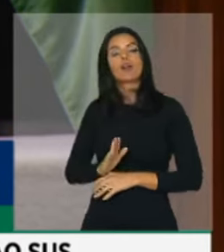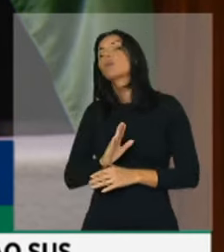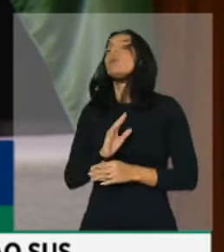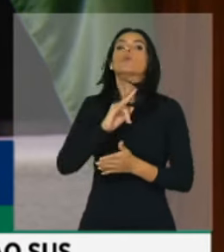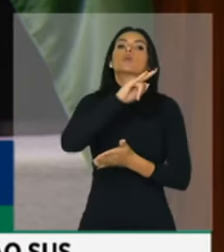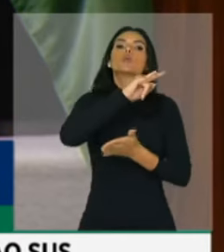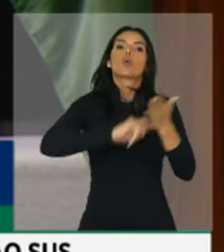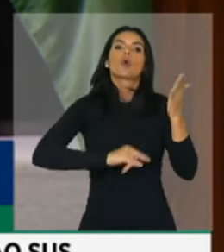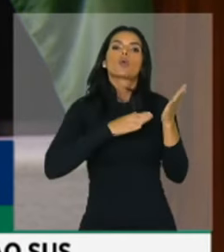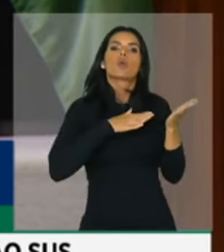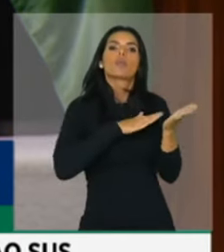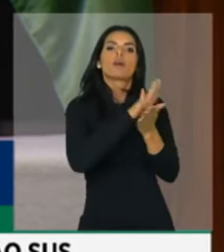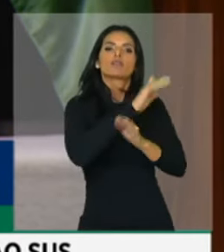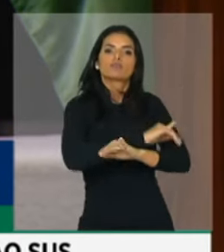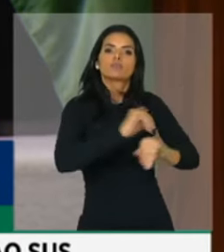DE UMA COORDENAÇÃO UNIFICADA NO COMBATE É PANDEMIA, POIS